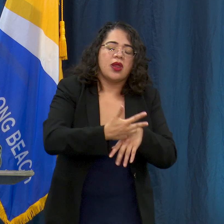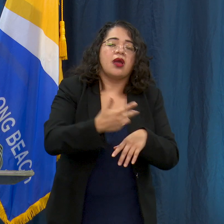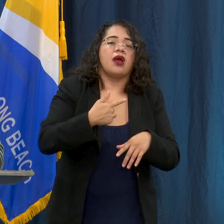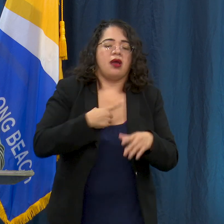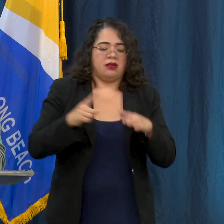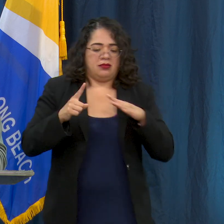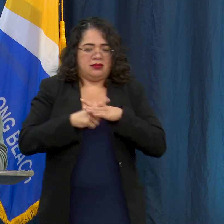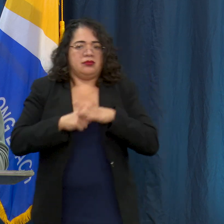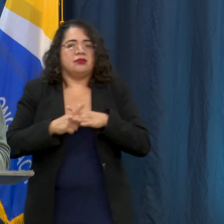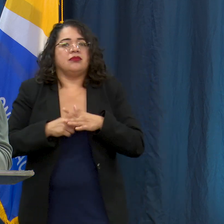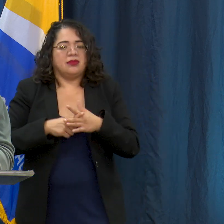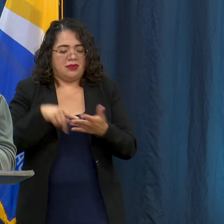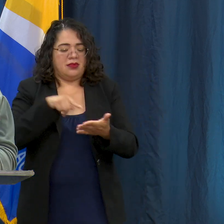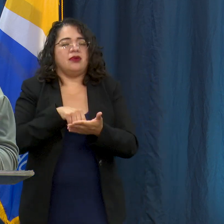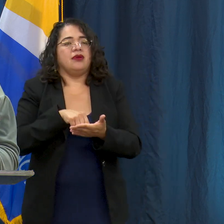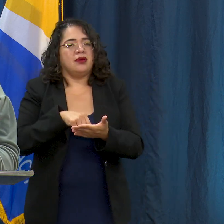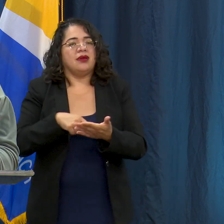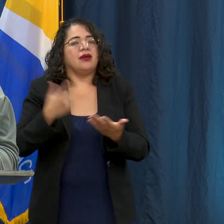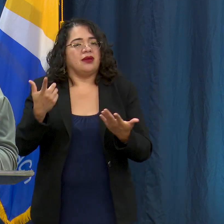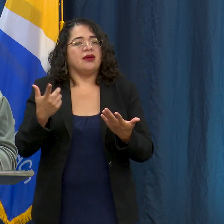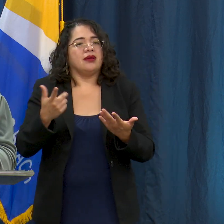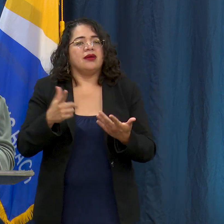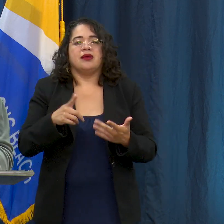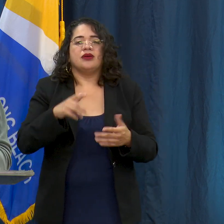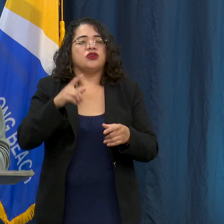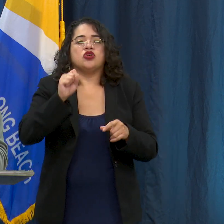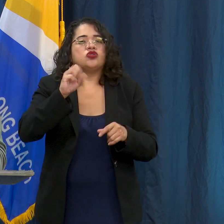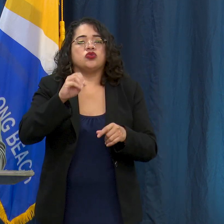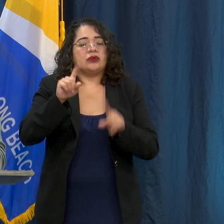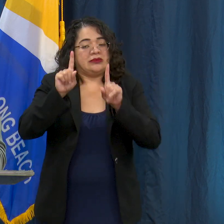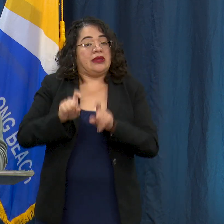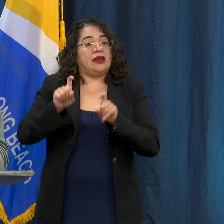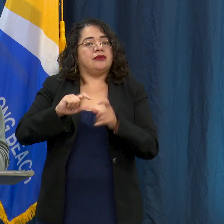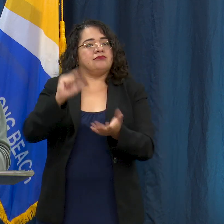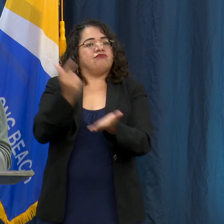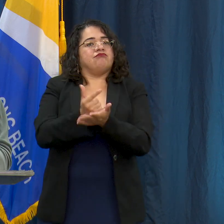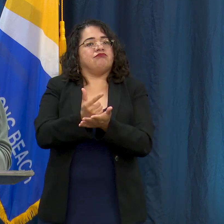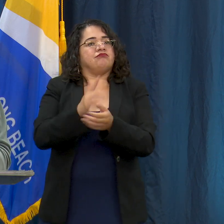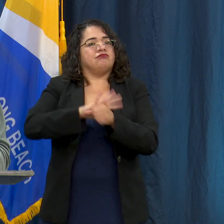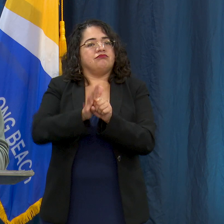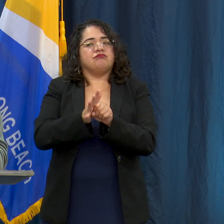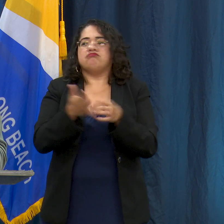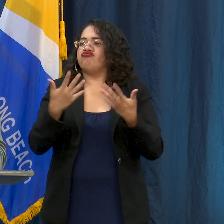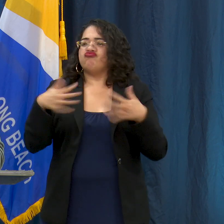curio pero no lead on imagine completa so si todo lo que está siendo los